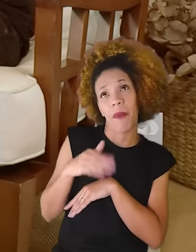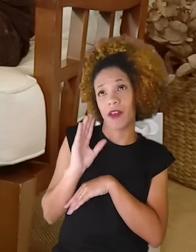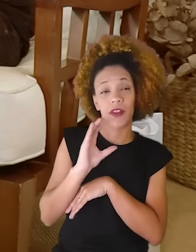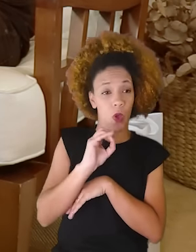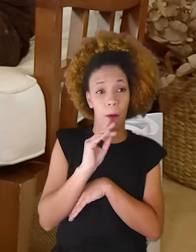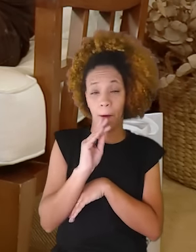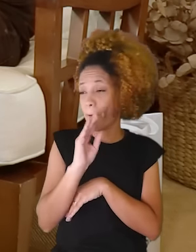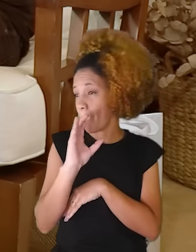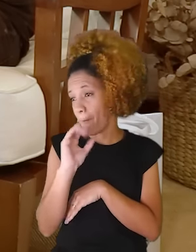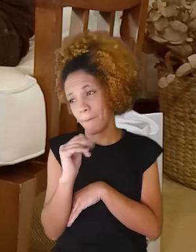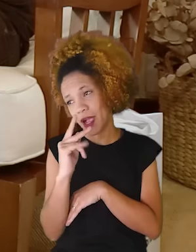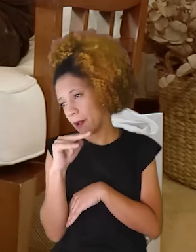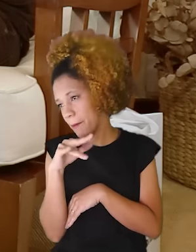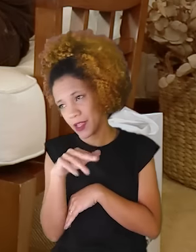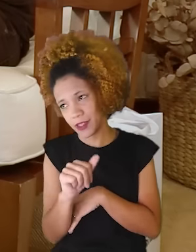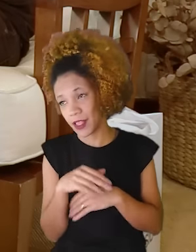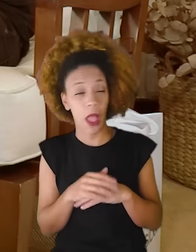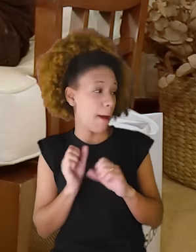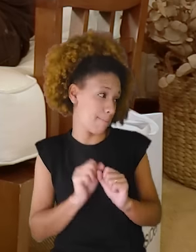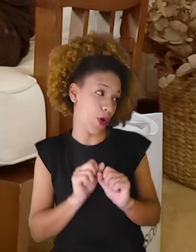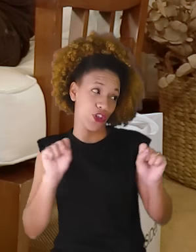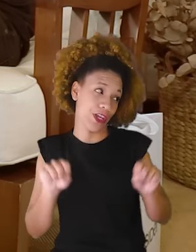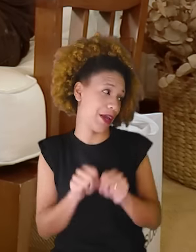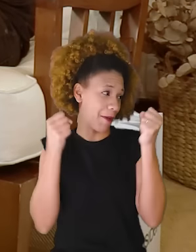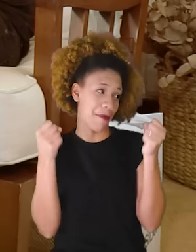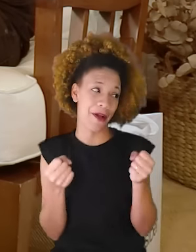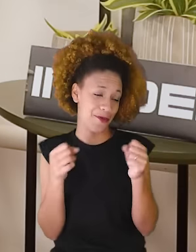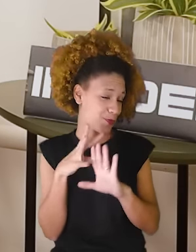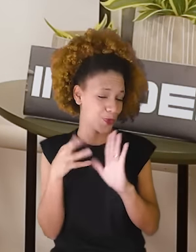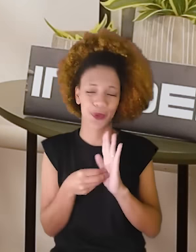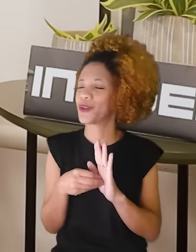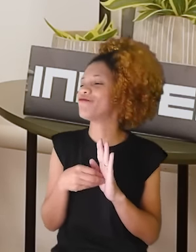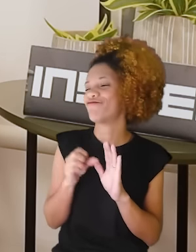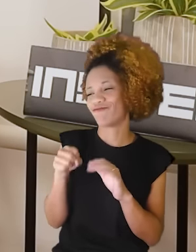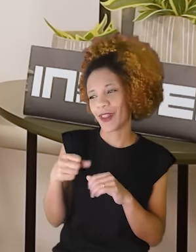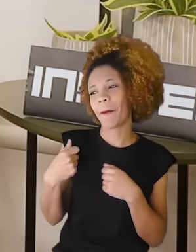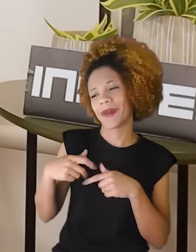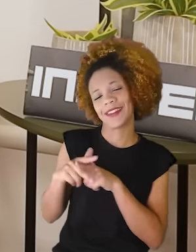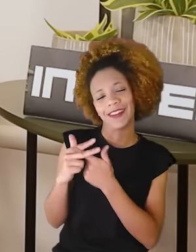destruiu o prédio Porque você botou um LED botou balá se trocar tudo troquei tudo tudo fosse aando